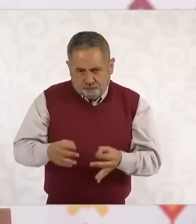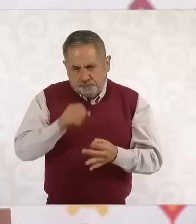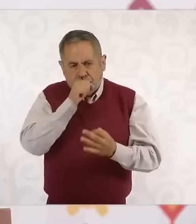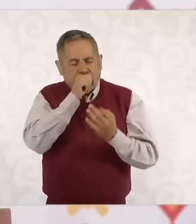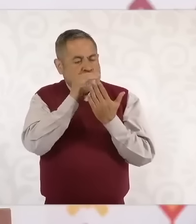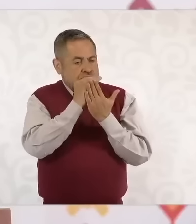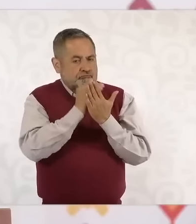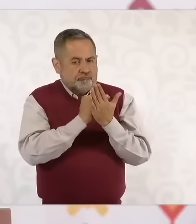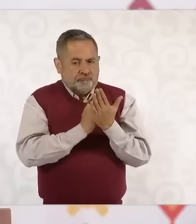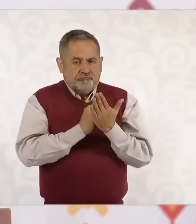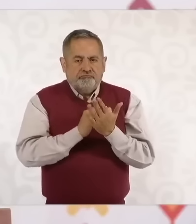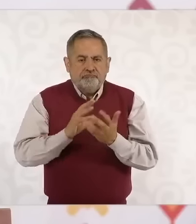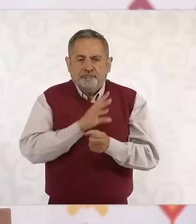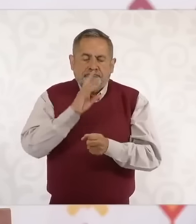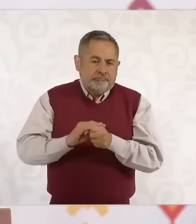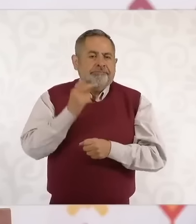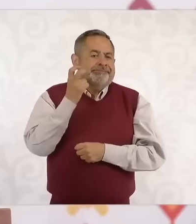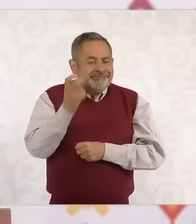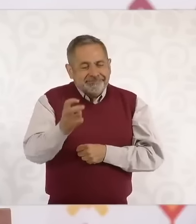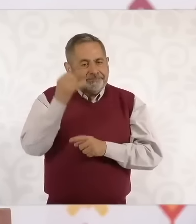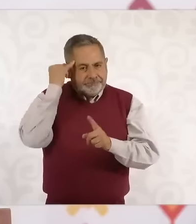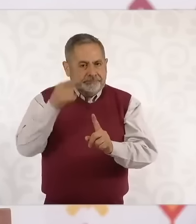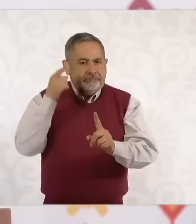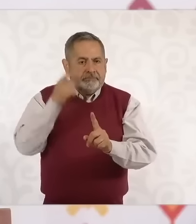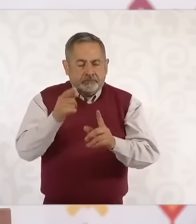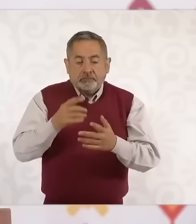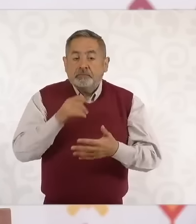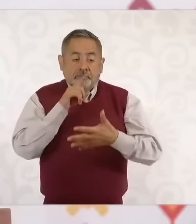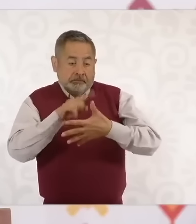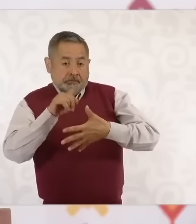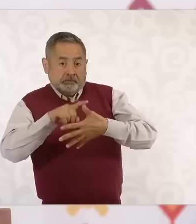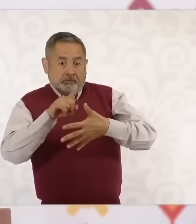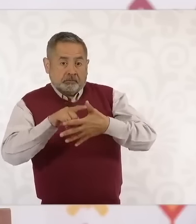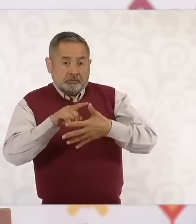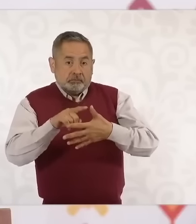pero serían como la esencia y que se cumplan también las cartas paralelas del tratado. Sí,